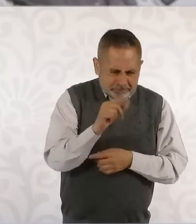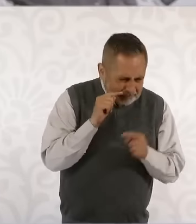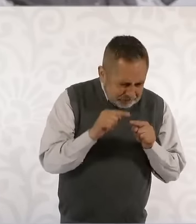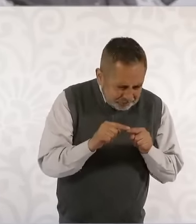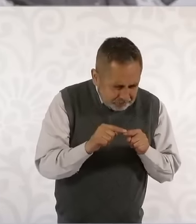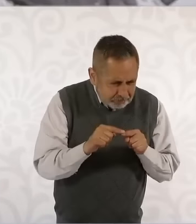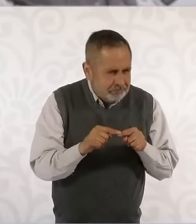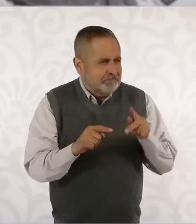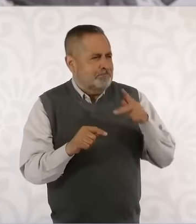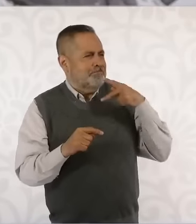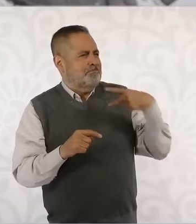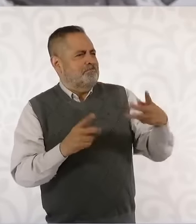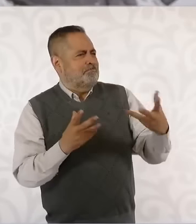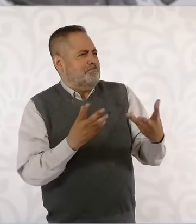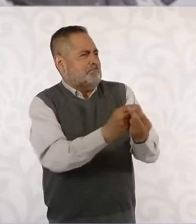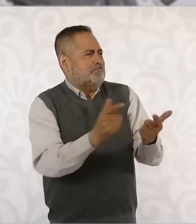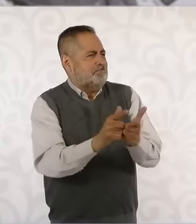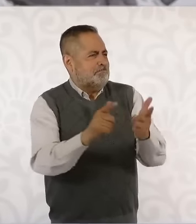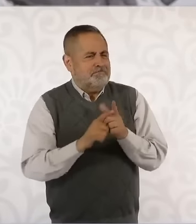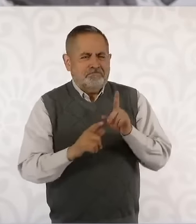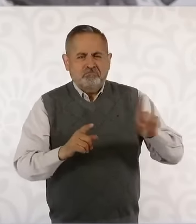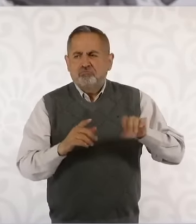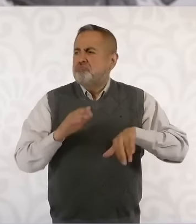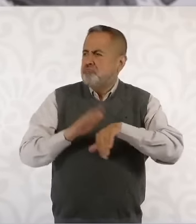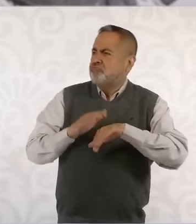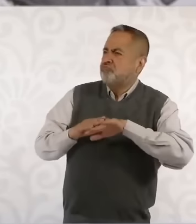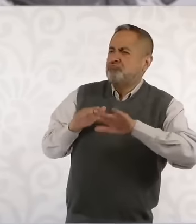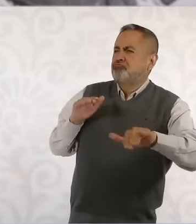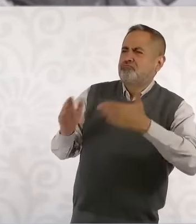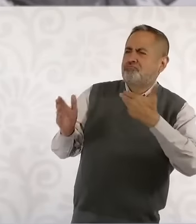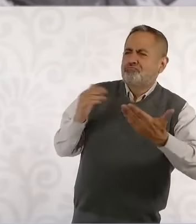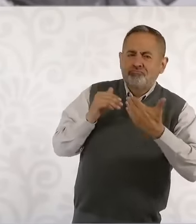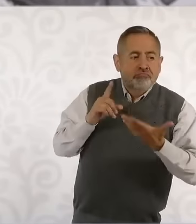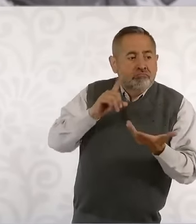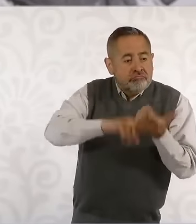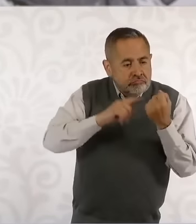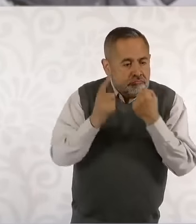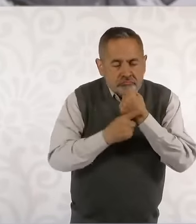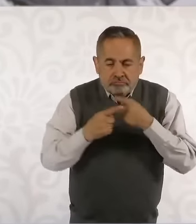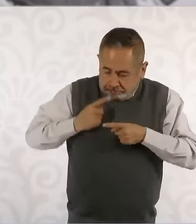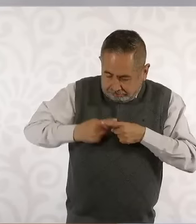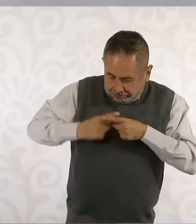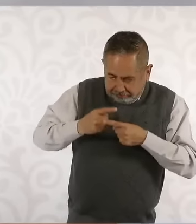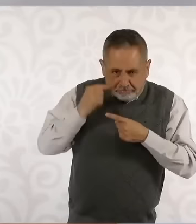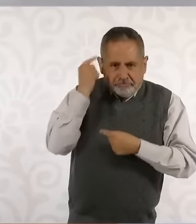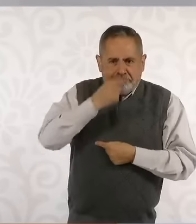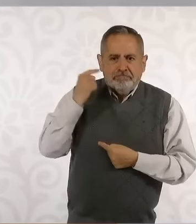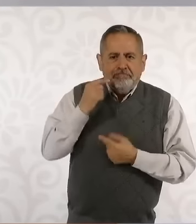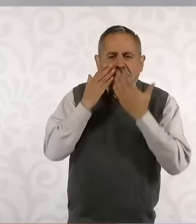con la derecha mexicana y que están convocando que tampoco tienen identidad. identidad. Me